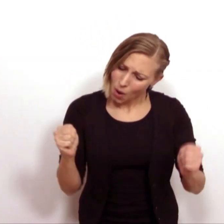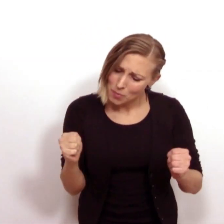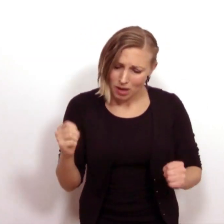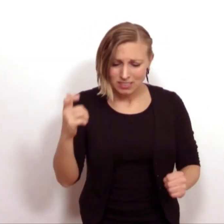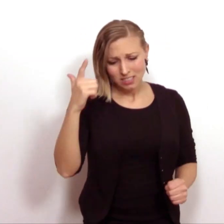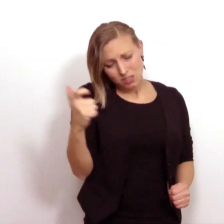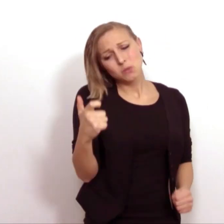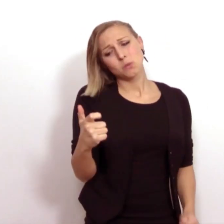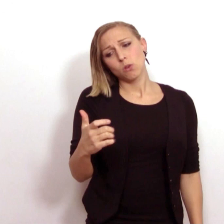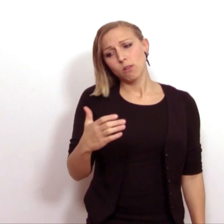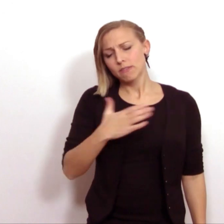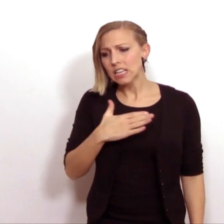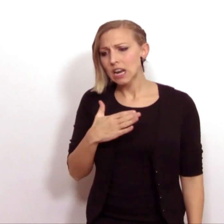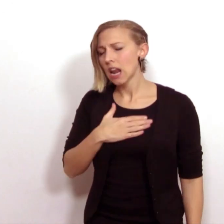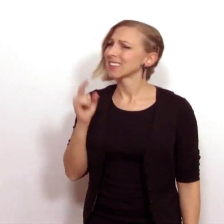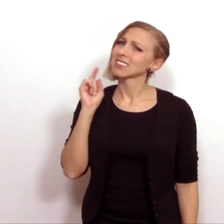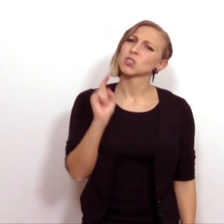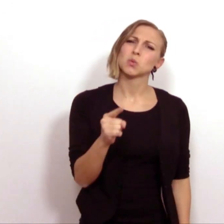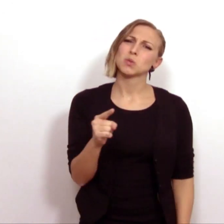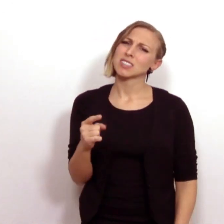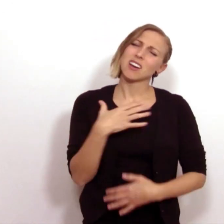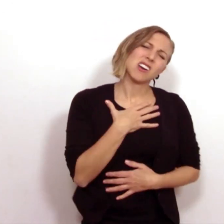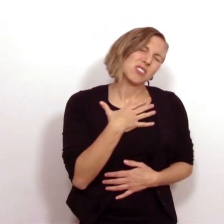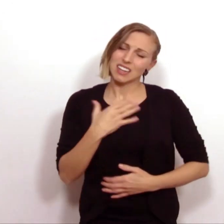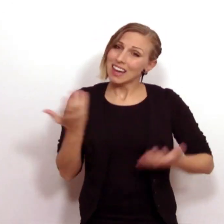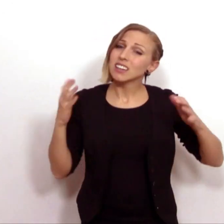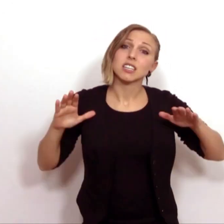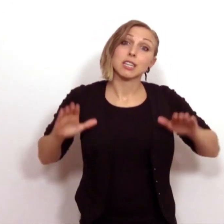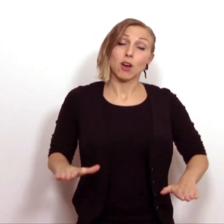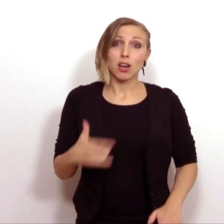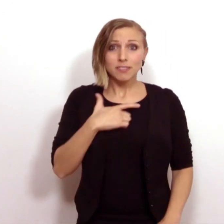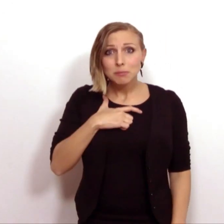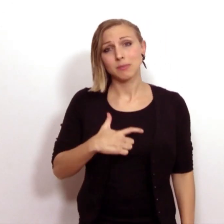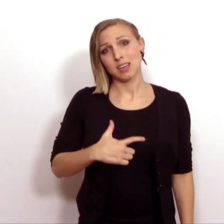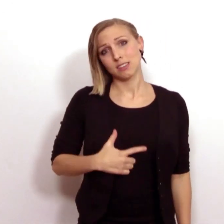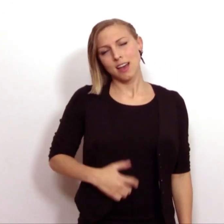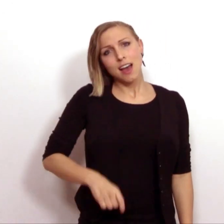Hoppas, tror och vill att du ska hålla fast vid mig.